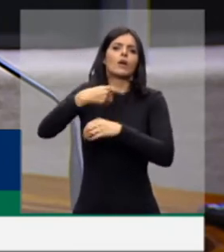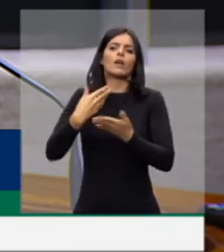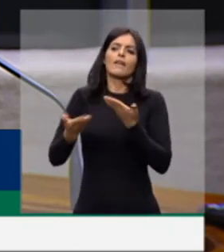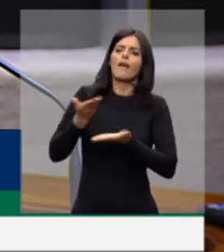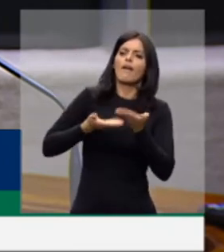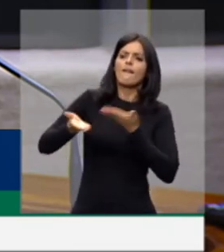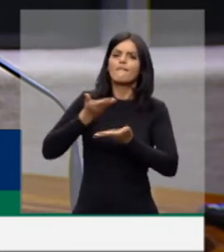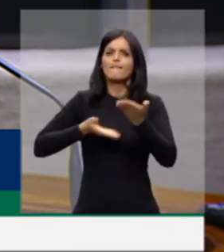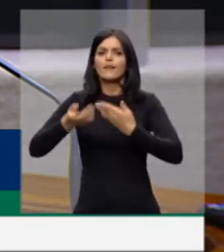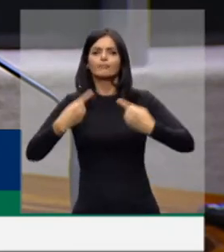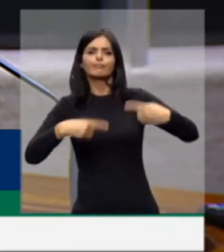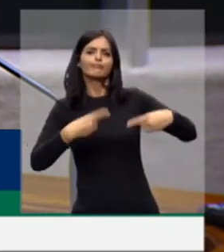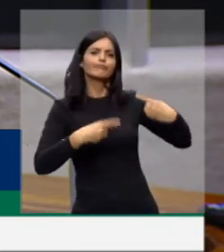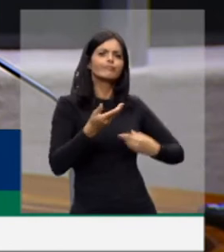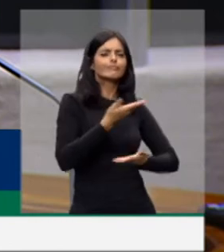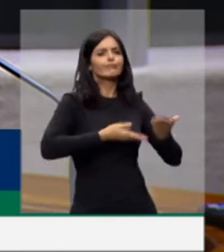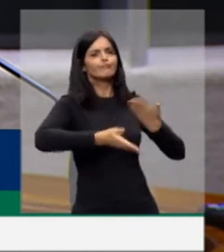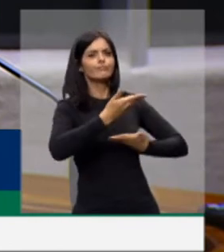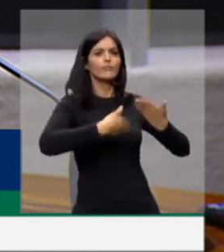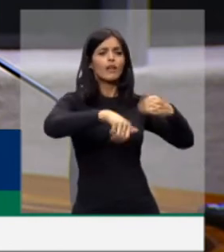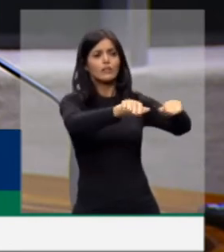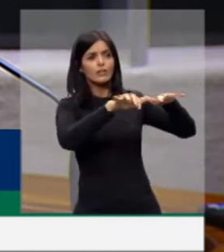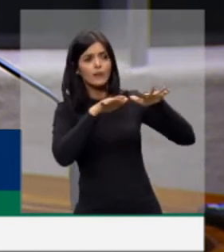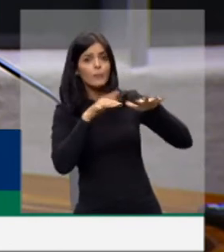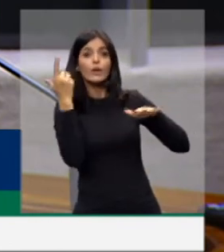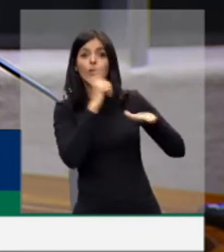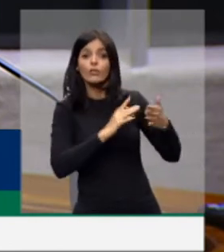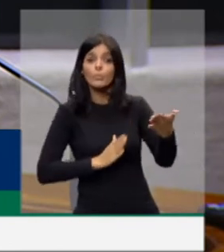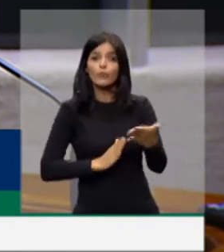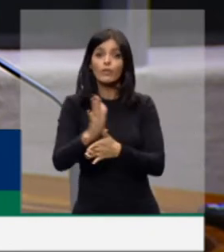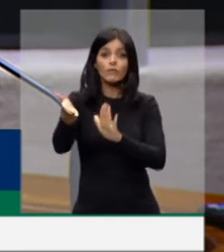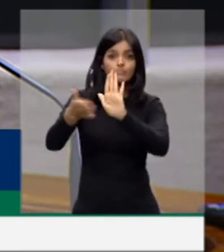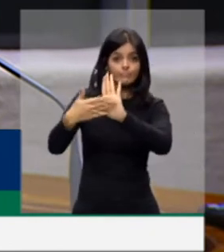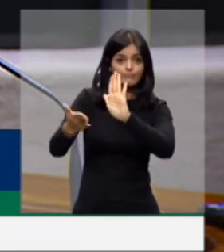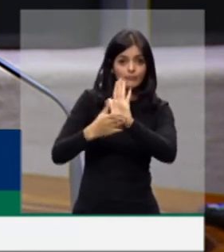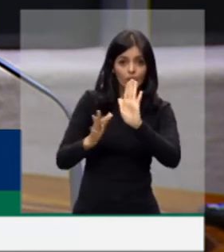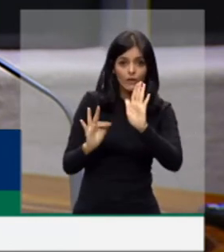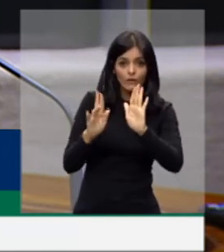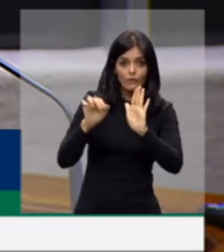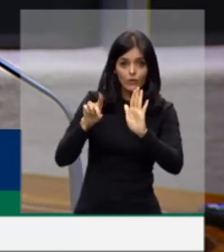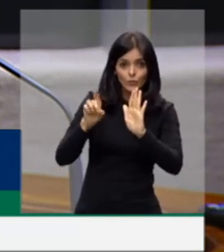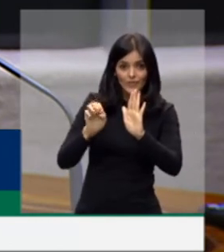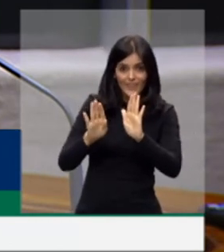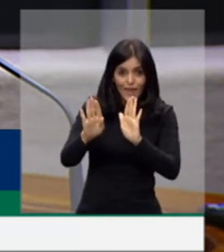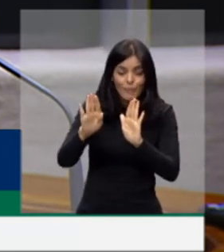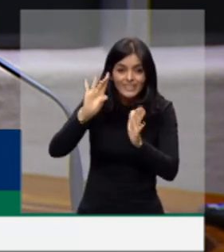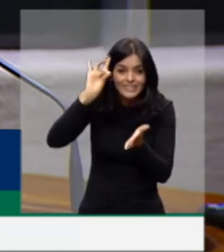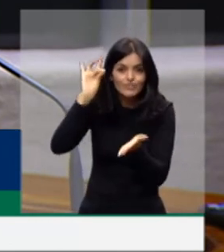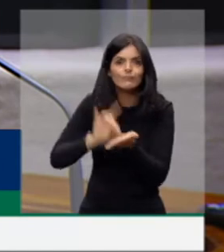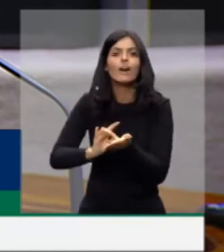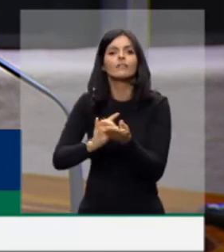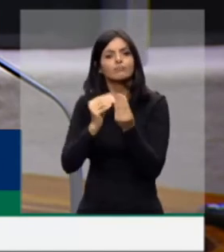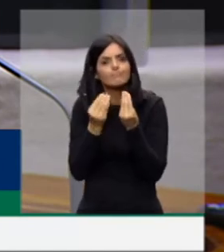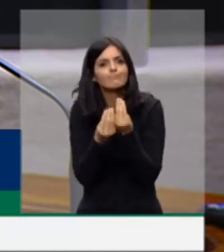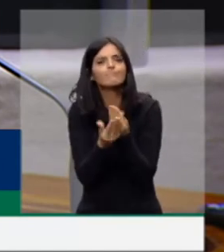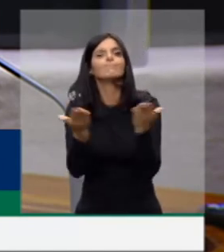FOI APROVADO. NO CENO SENADO, NA ÚLTIMA SEMANA NÓS GASTAMOS LONGO ÍSSIMAS HORAS EM PROCESSO DE NEGOCIAÇÃO, MAS TAMBÉM NO DEBATE EM PLENÁRIO PARA QUE A GENTE POSSA ENTREGAR PARA SOCIEDADE